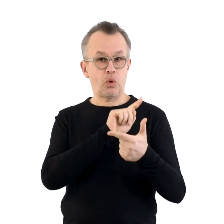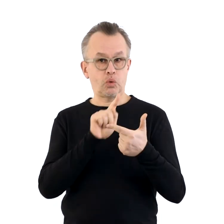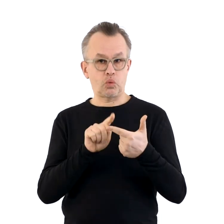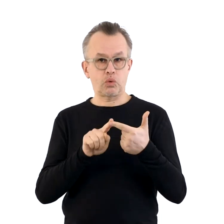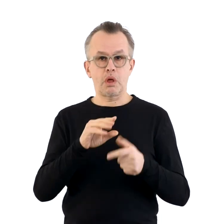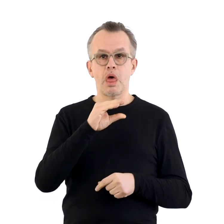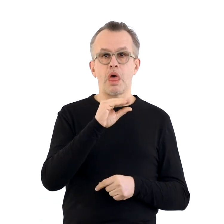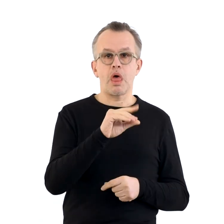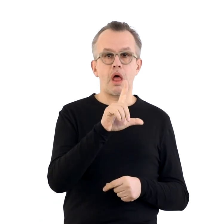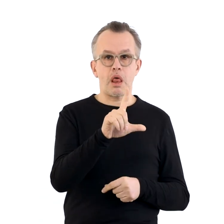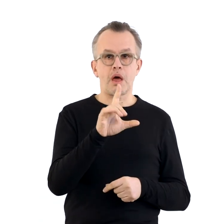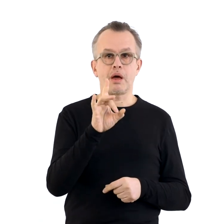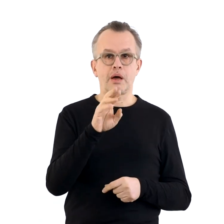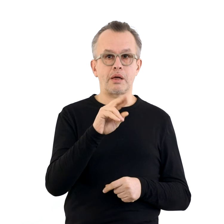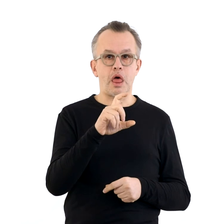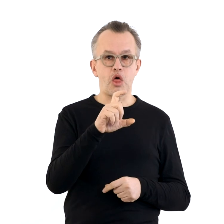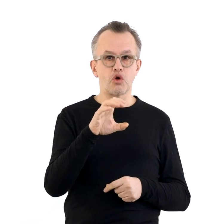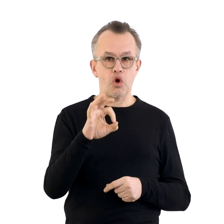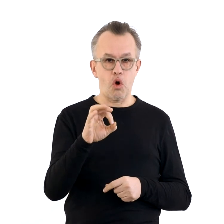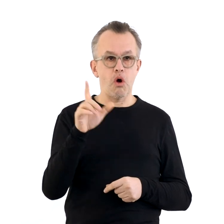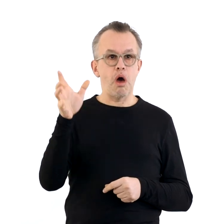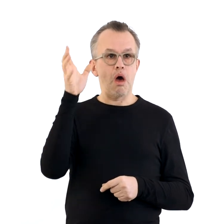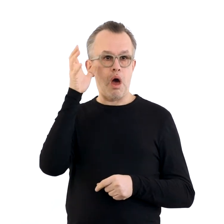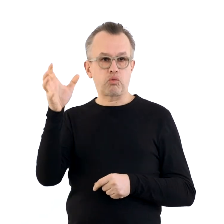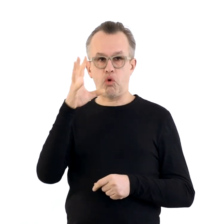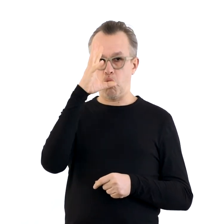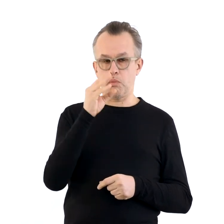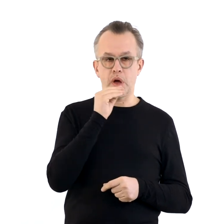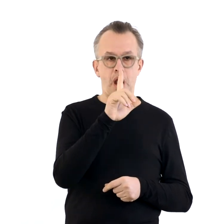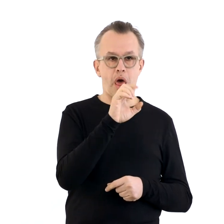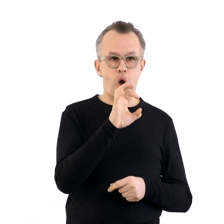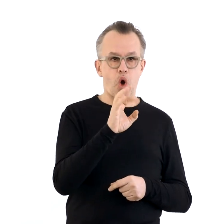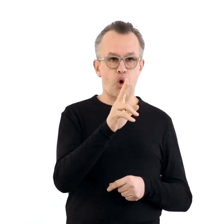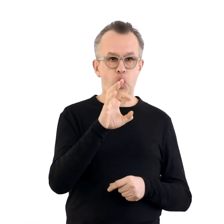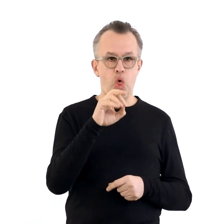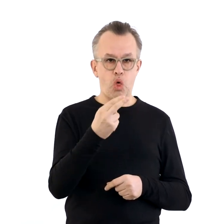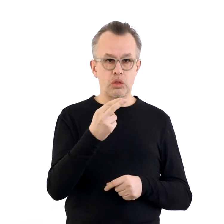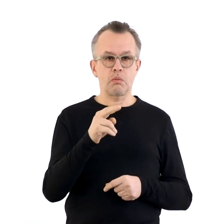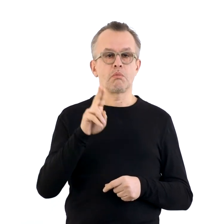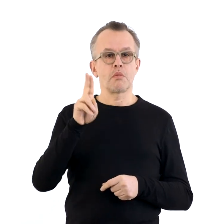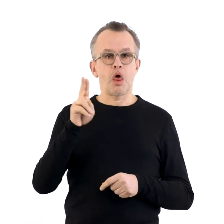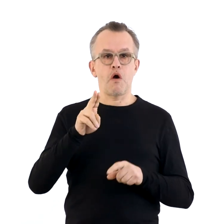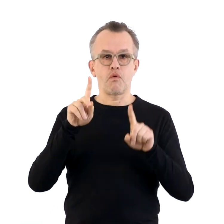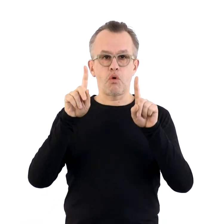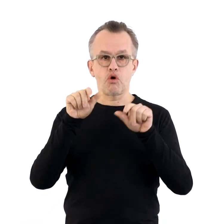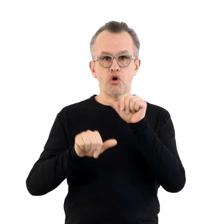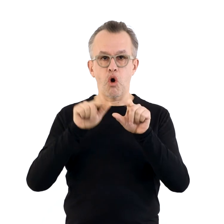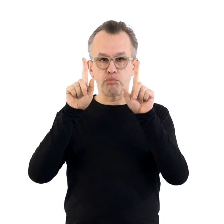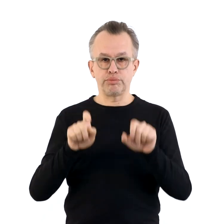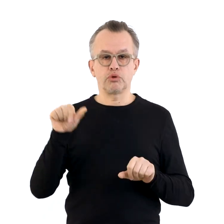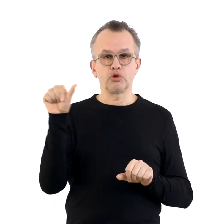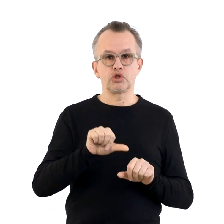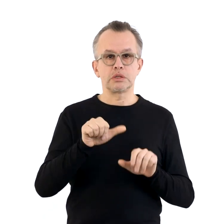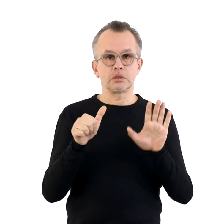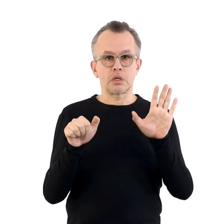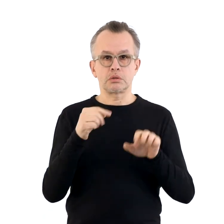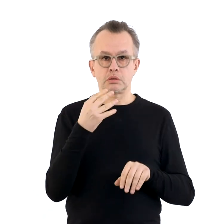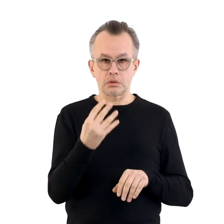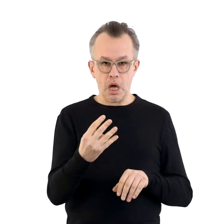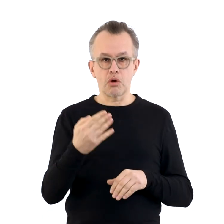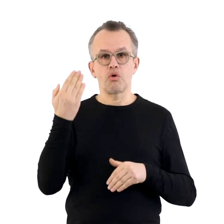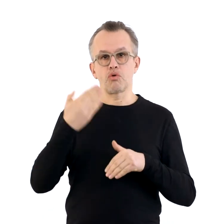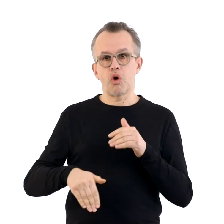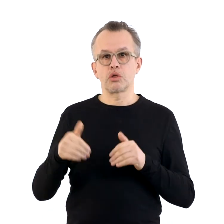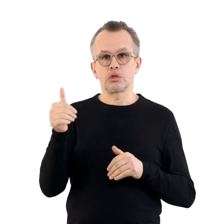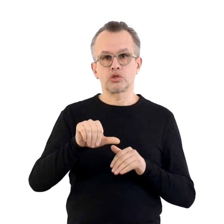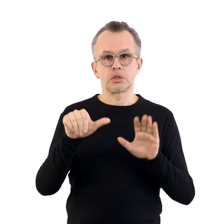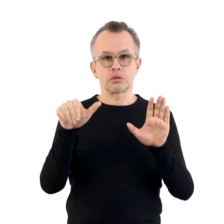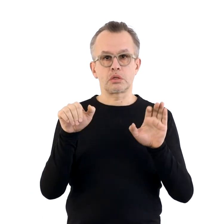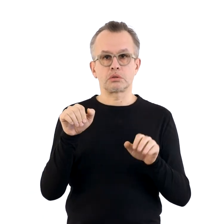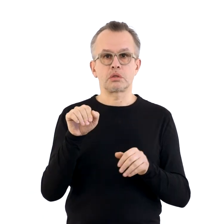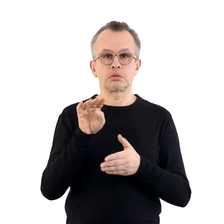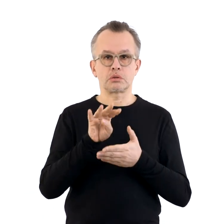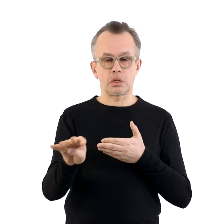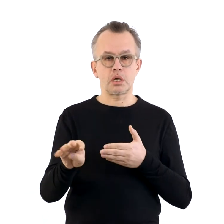czy El Greco, autor obrazu Laokoon (1604–1614).